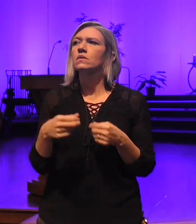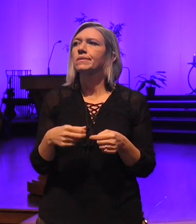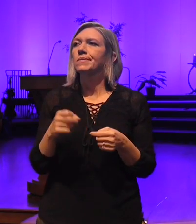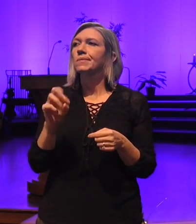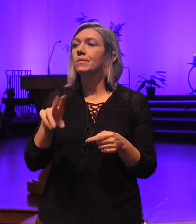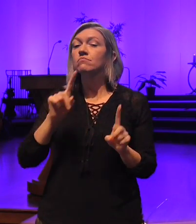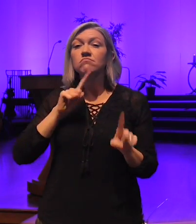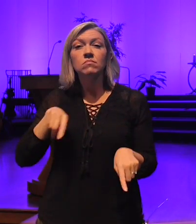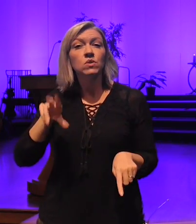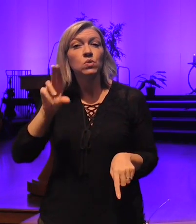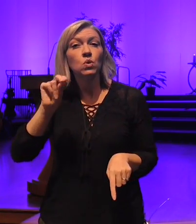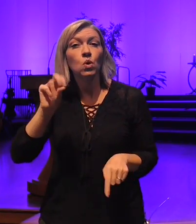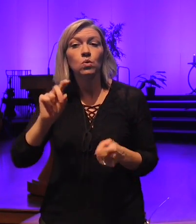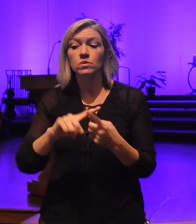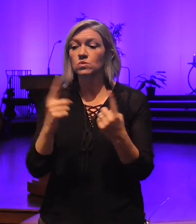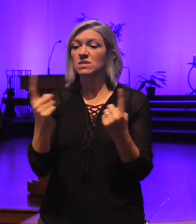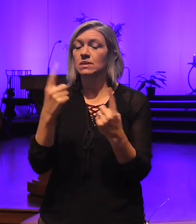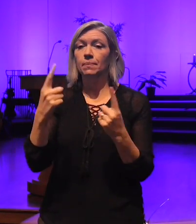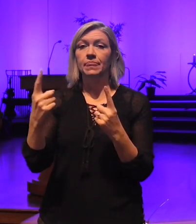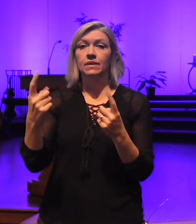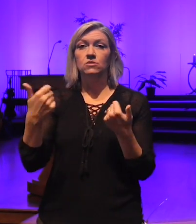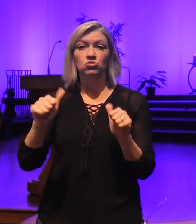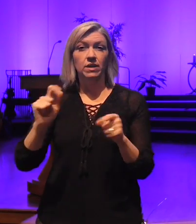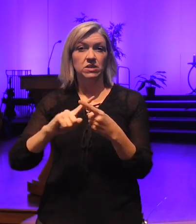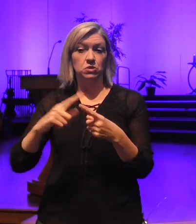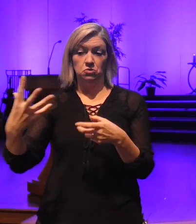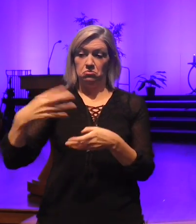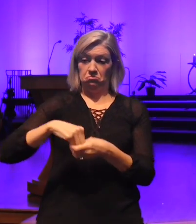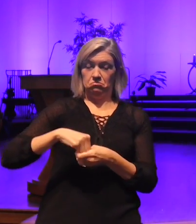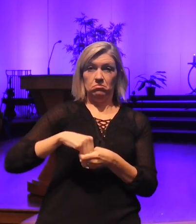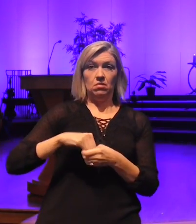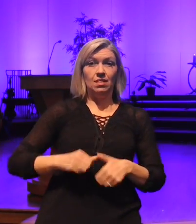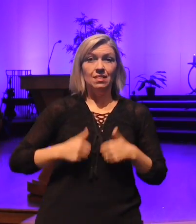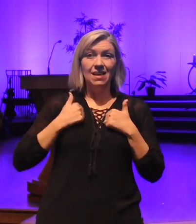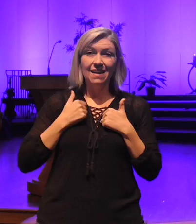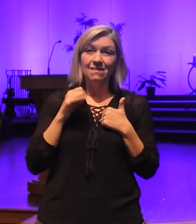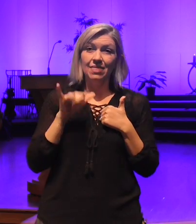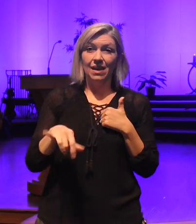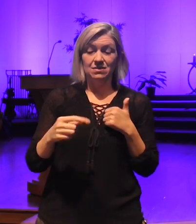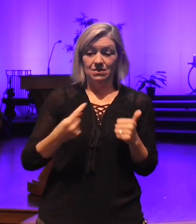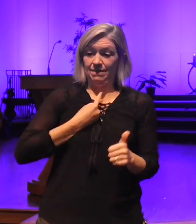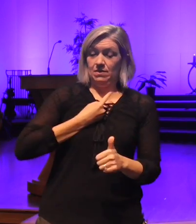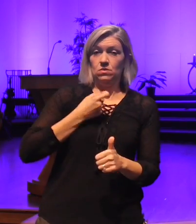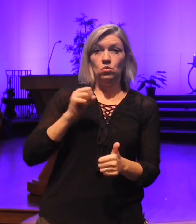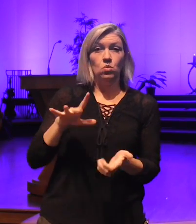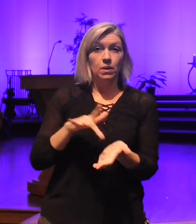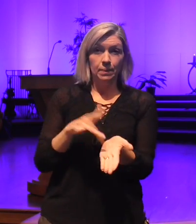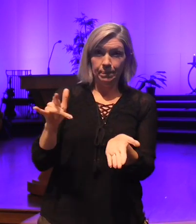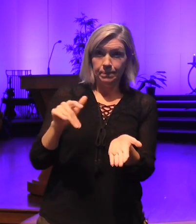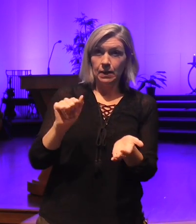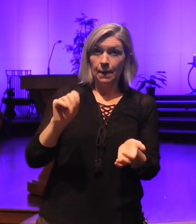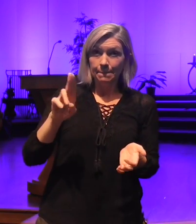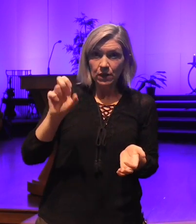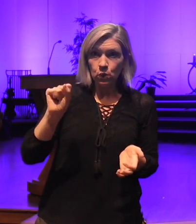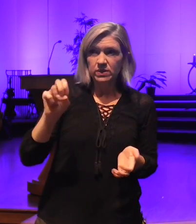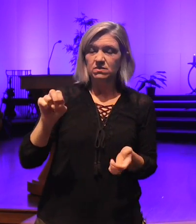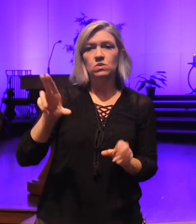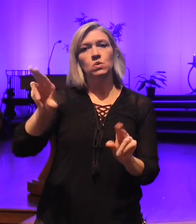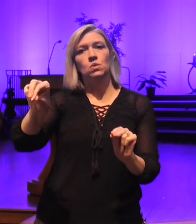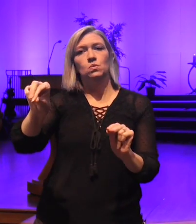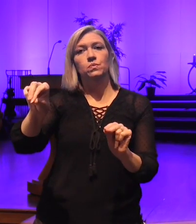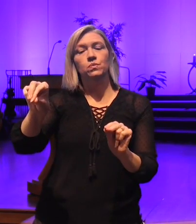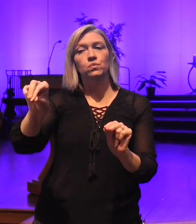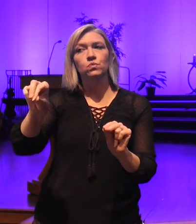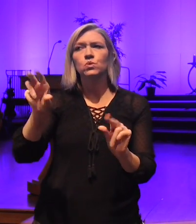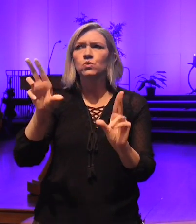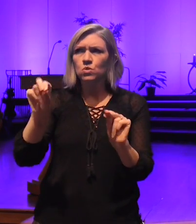que intente entrar en nuestra vida que sea ofensiva o abusiva, hazlo saber. No seas tímido, eres libre